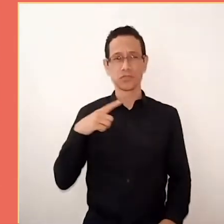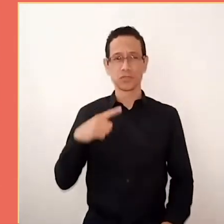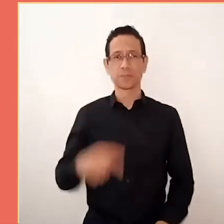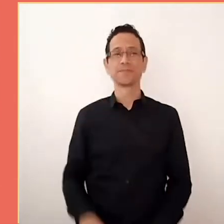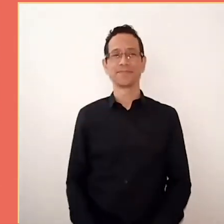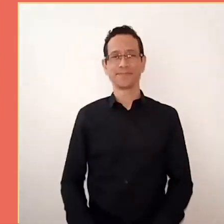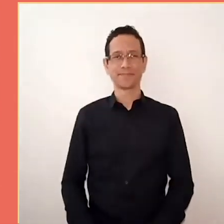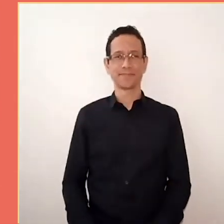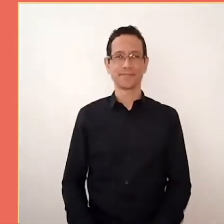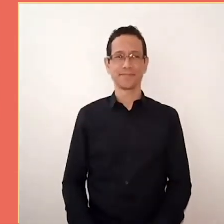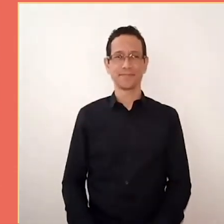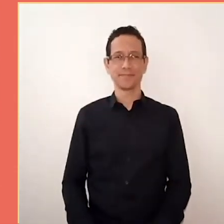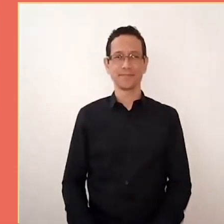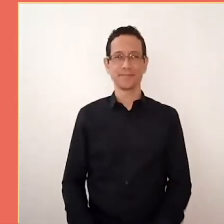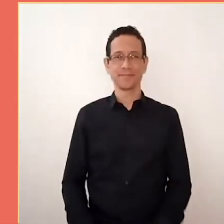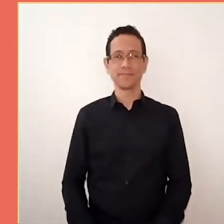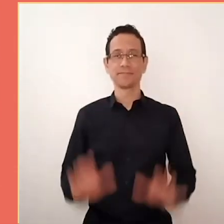um pouco acima dos ombros.